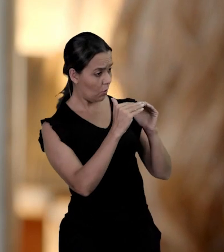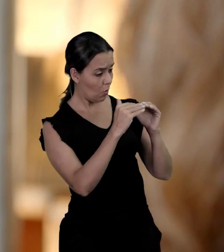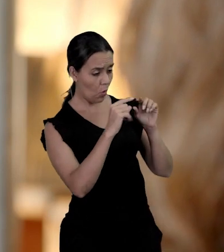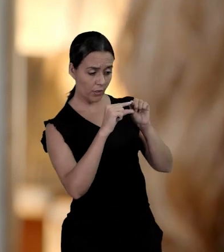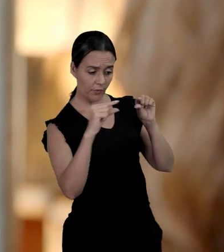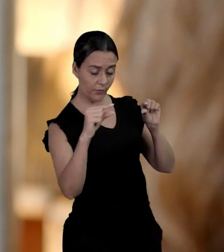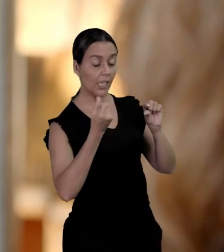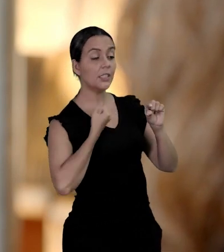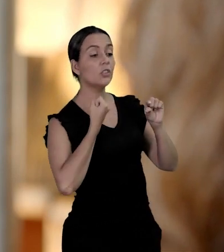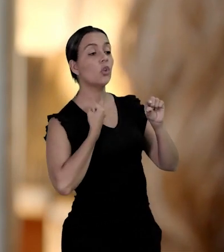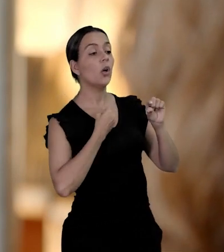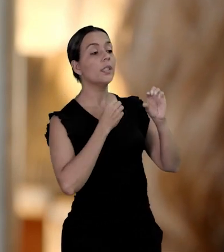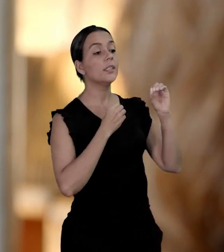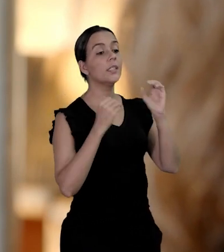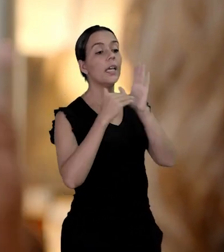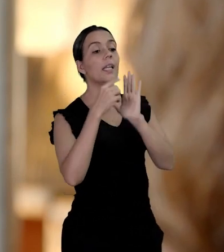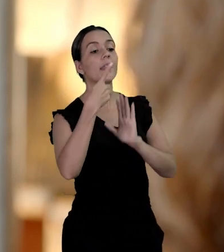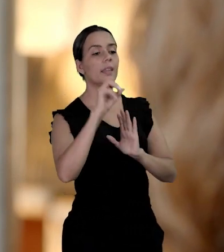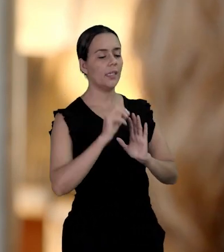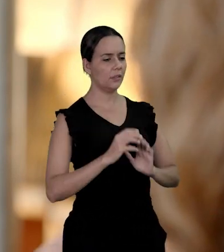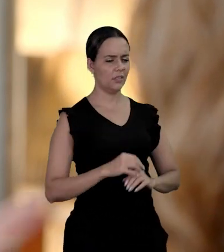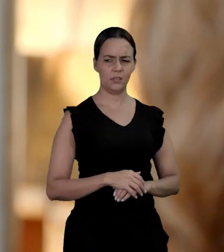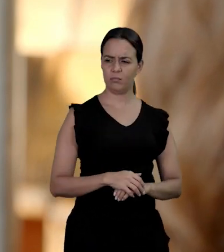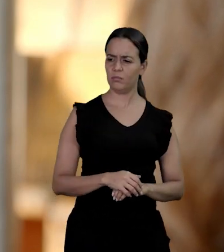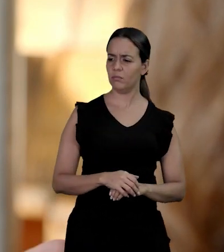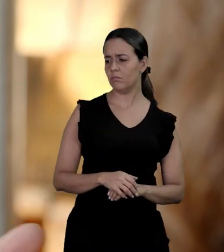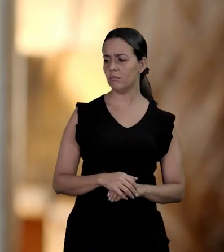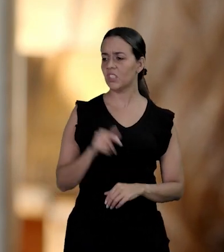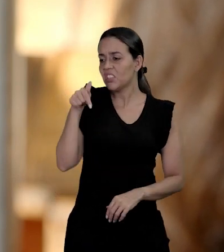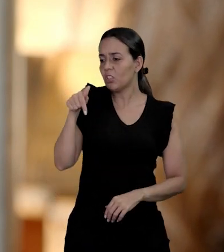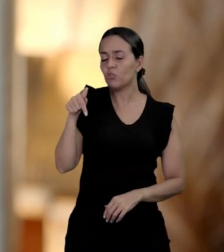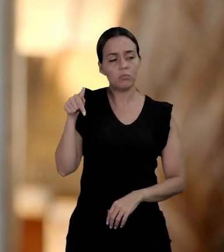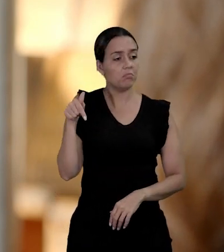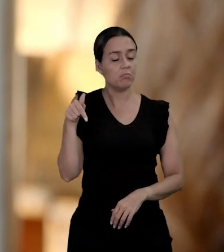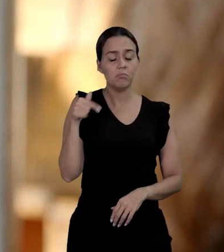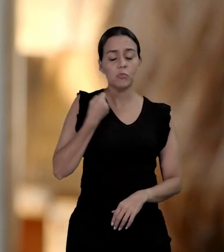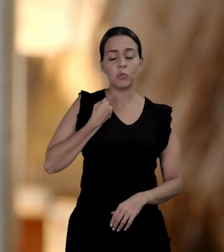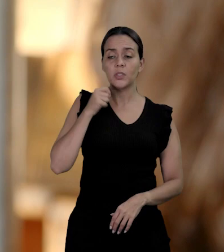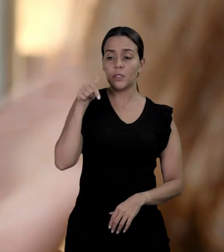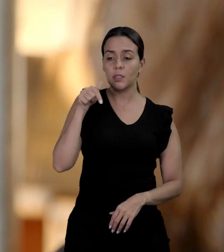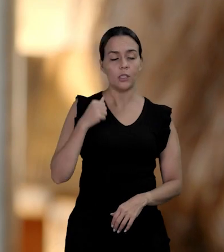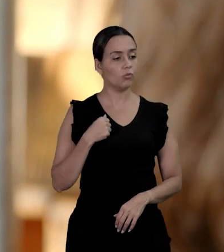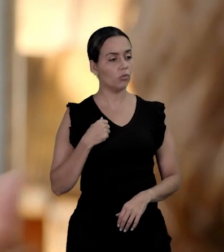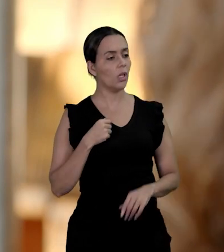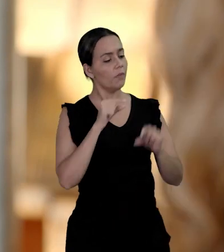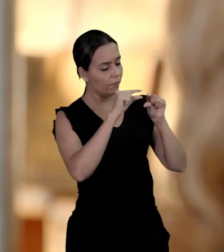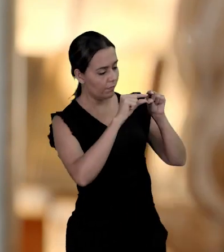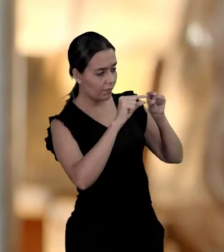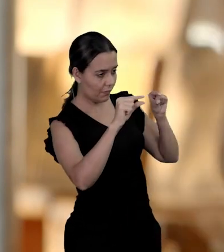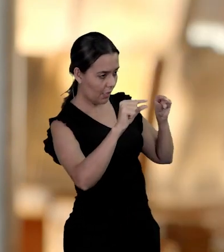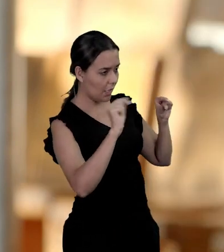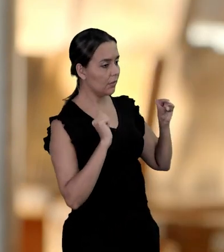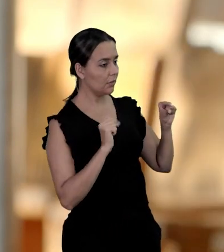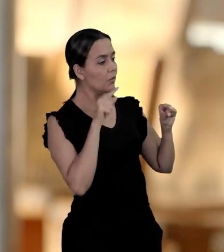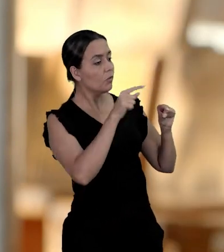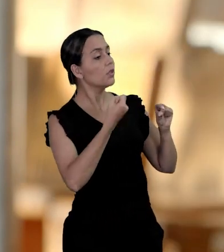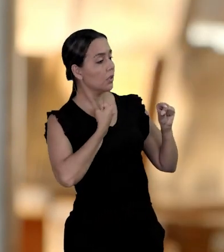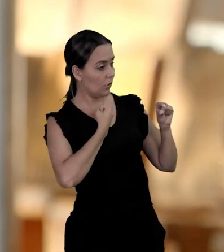quanto você concorda com essa frase, me dá uma nota de zero a dez. Aí você me fala: Sete. Aí depois eu te faço uma outra frase,